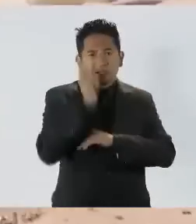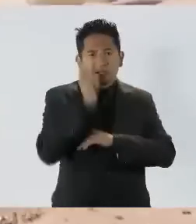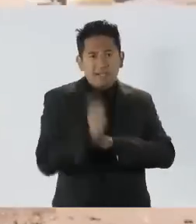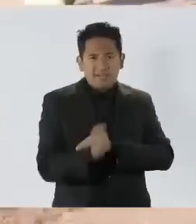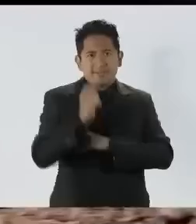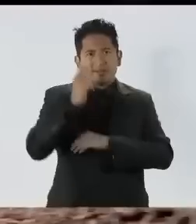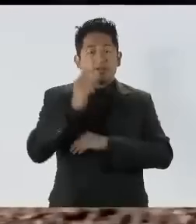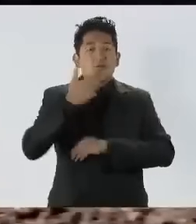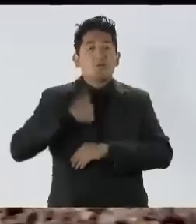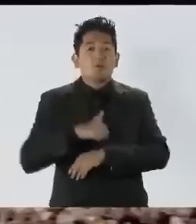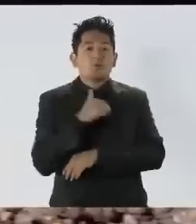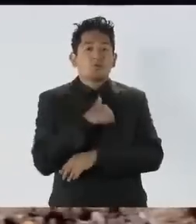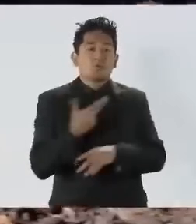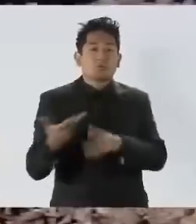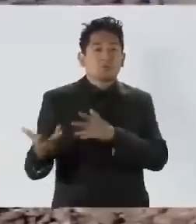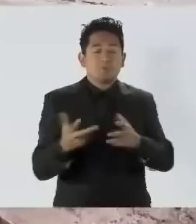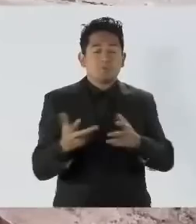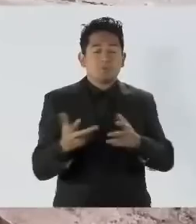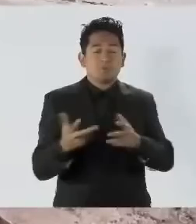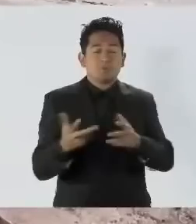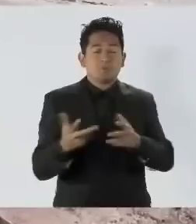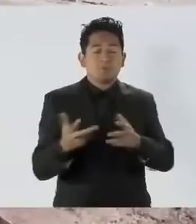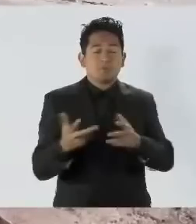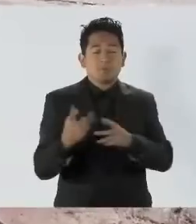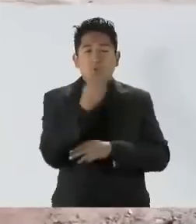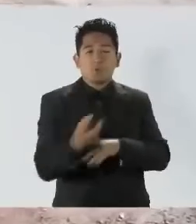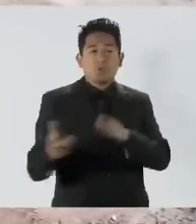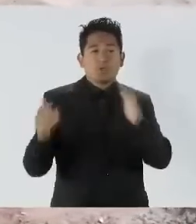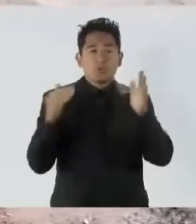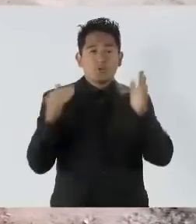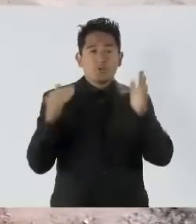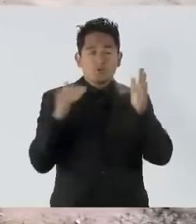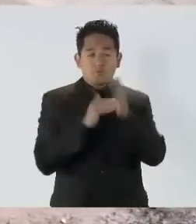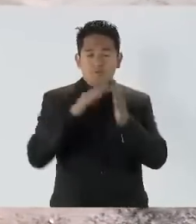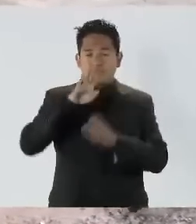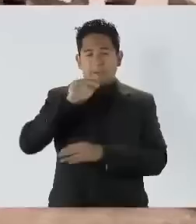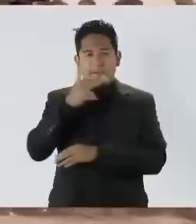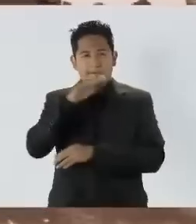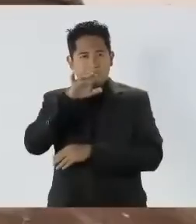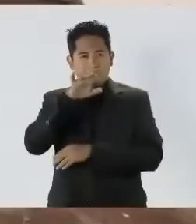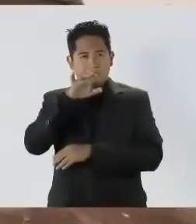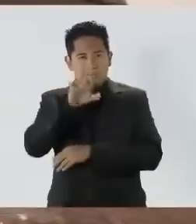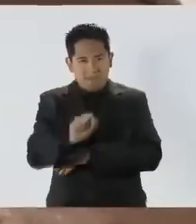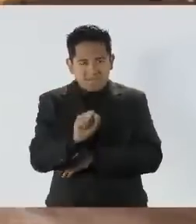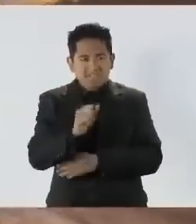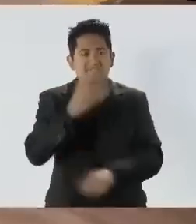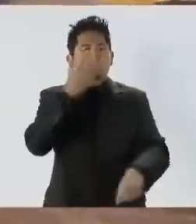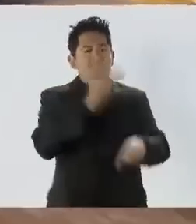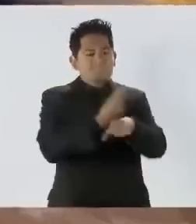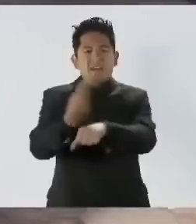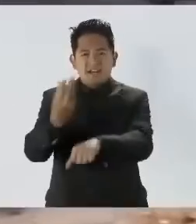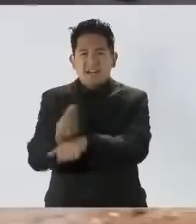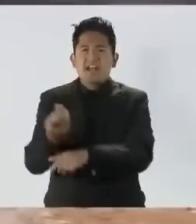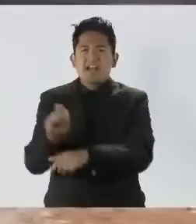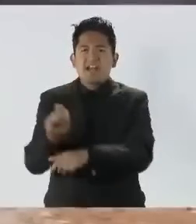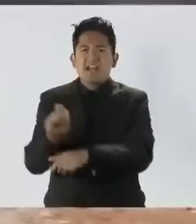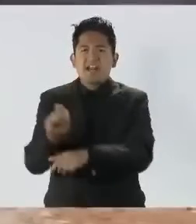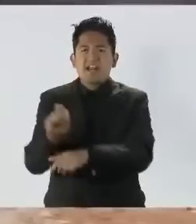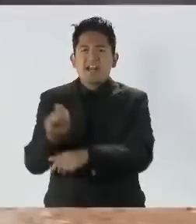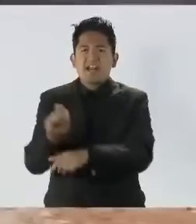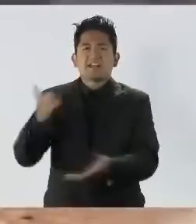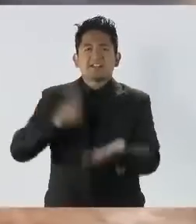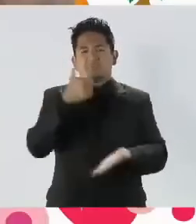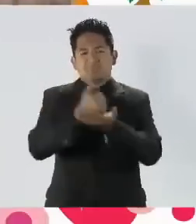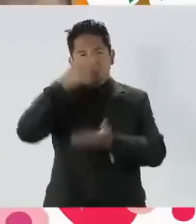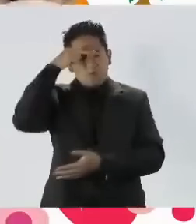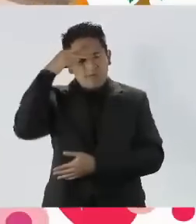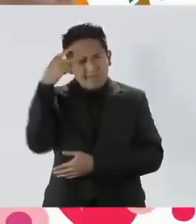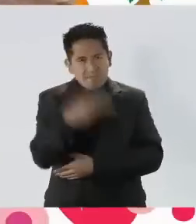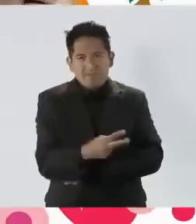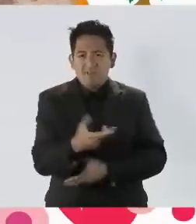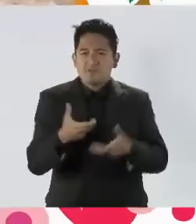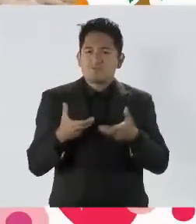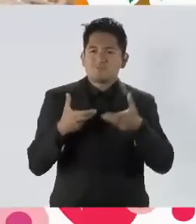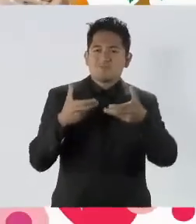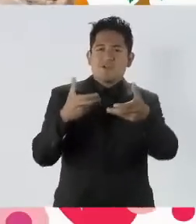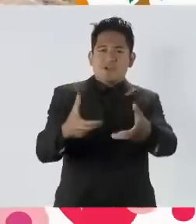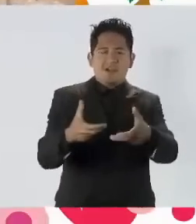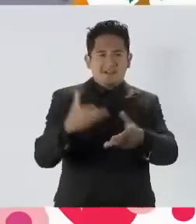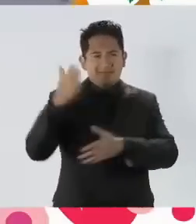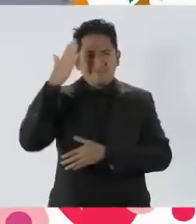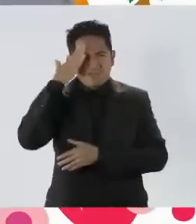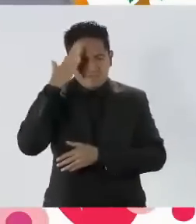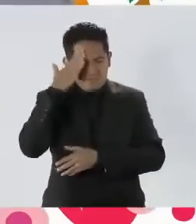de toda la red primaria de la Ciudad de México construimos nuestro primer camino de mujeres